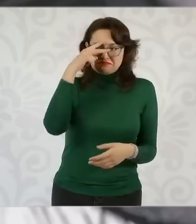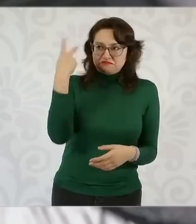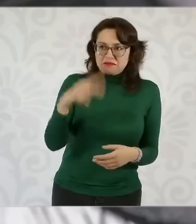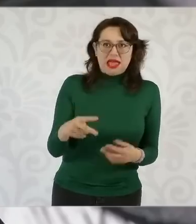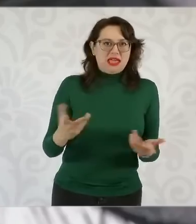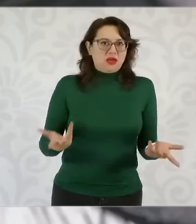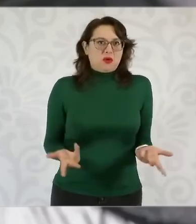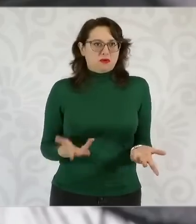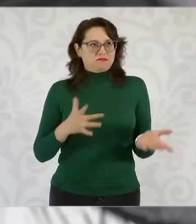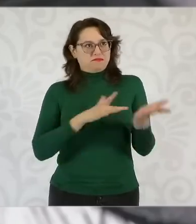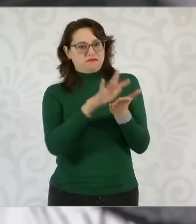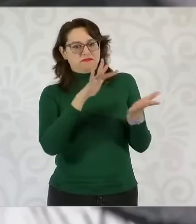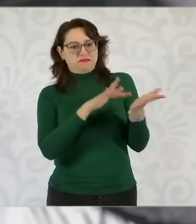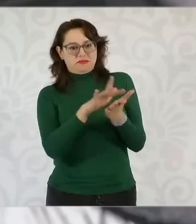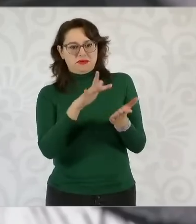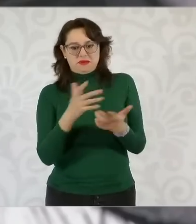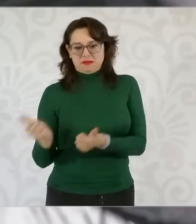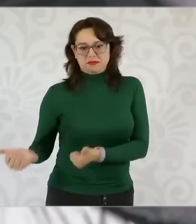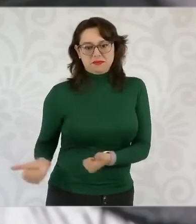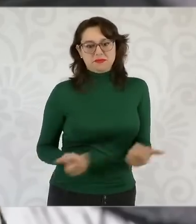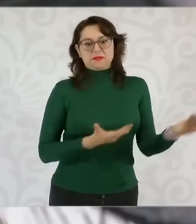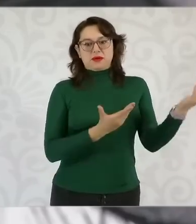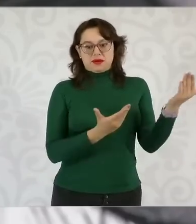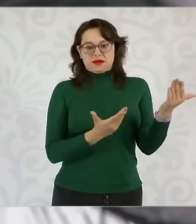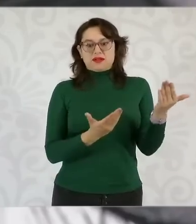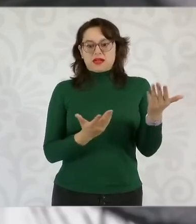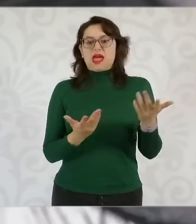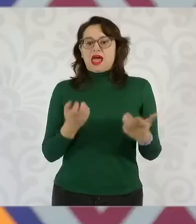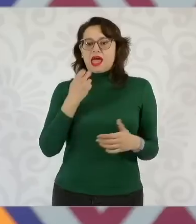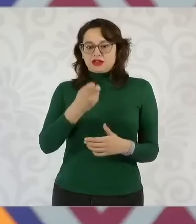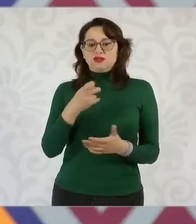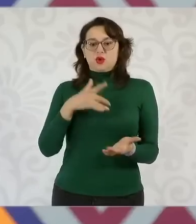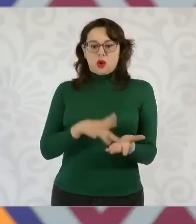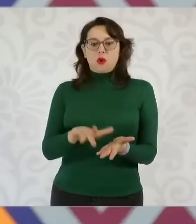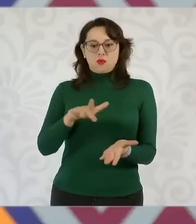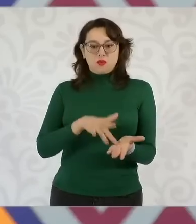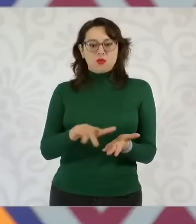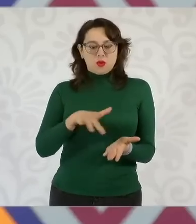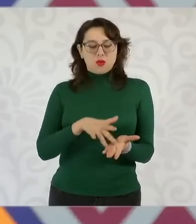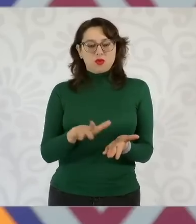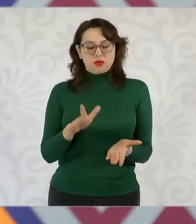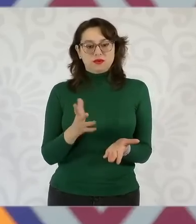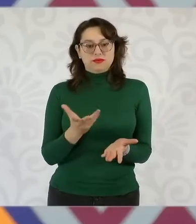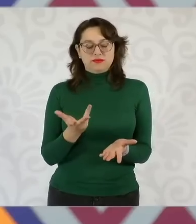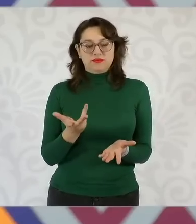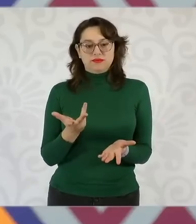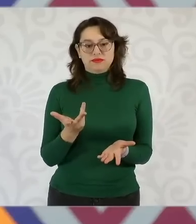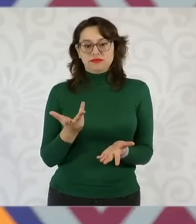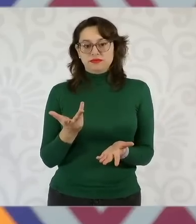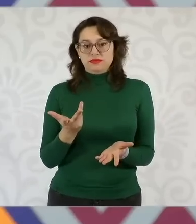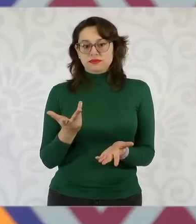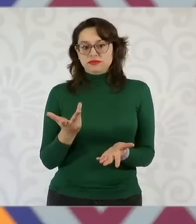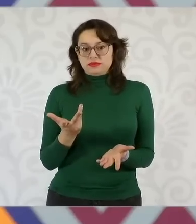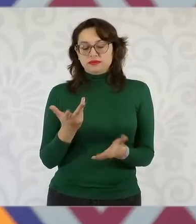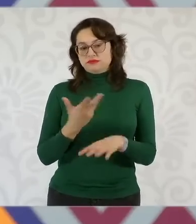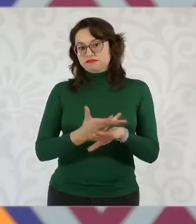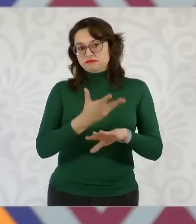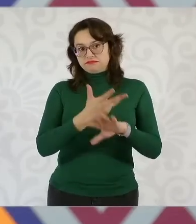o los productos que se hacen aquí pues también van a apoyar a a Pues a Estados Unidos Entonces